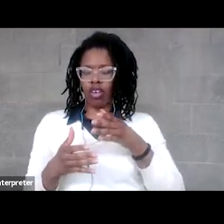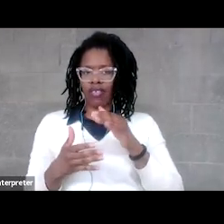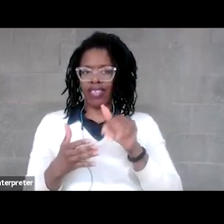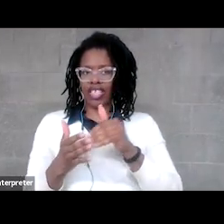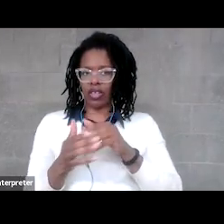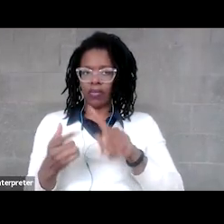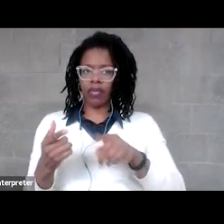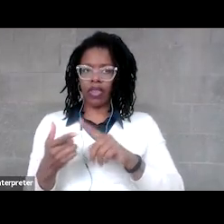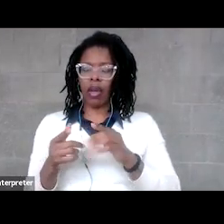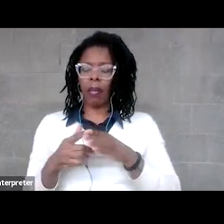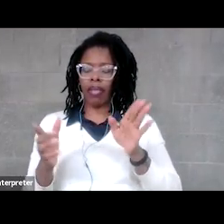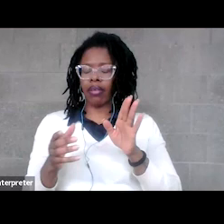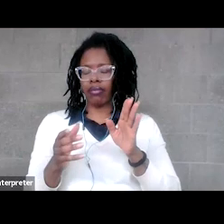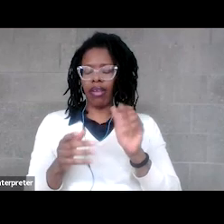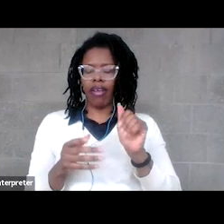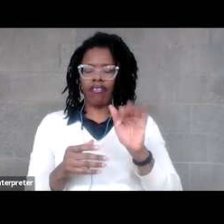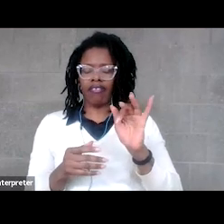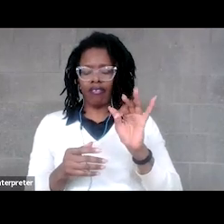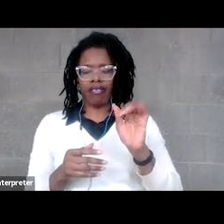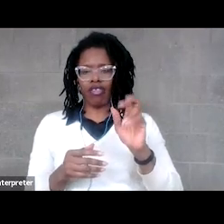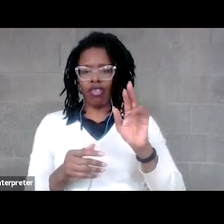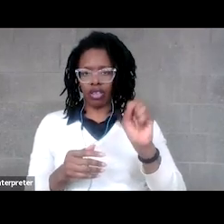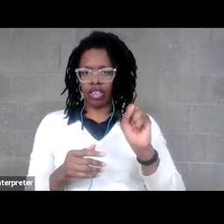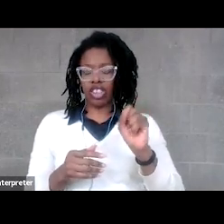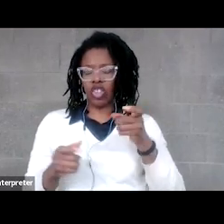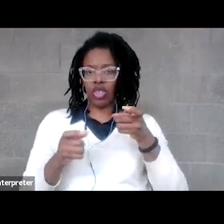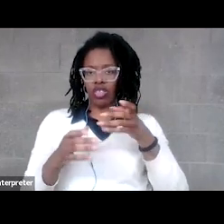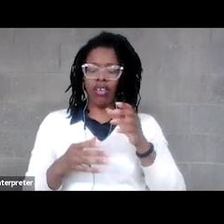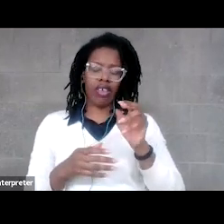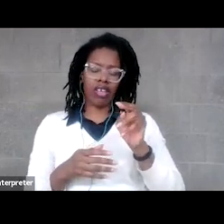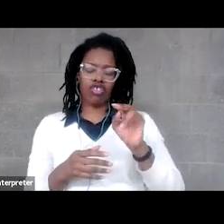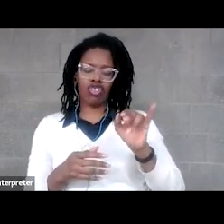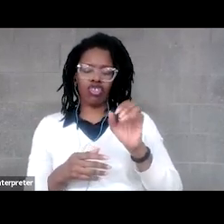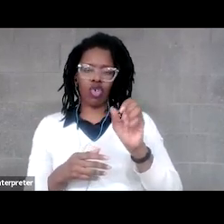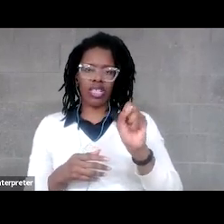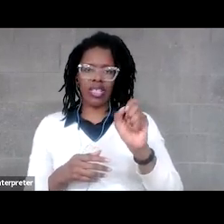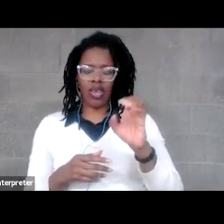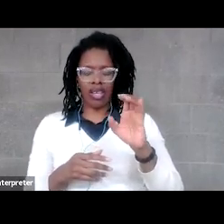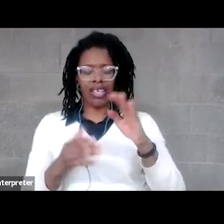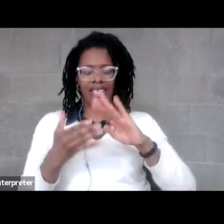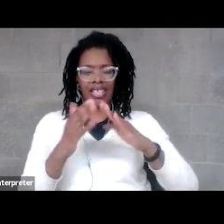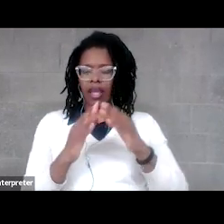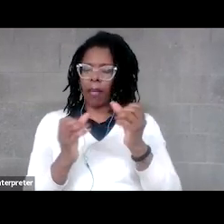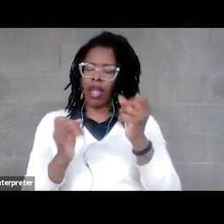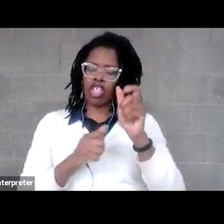para la región de Nueva York de la Seguridad Social. Ella está en la oficina de Jersey City. Tiene muchos años de experiencia.